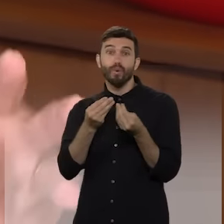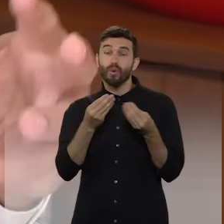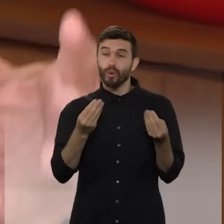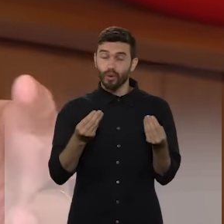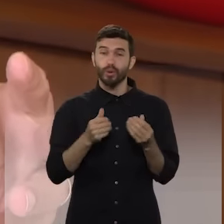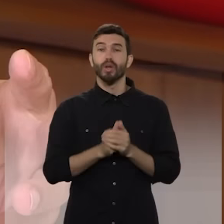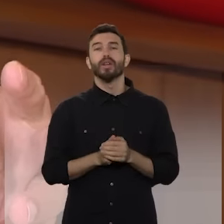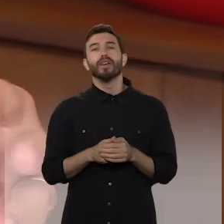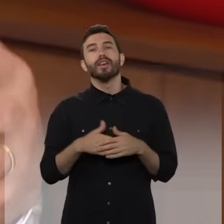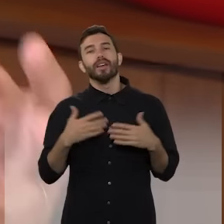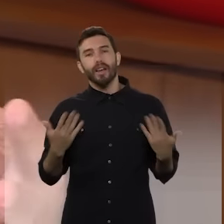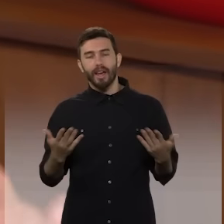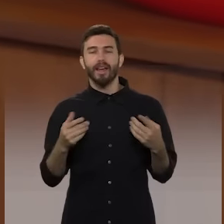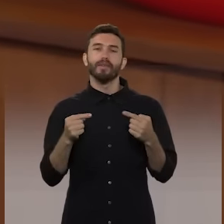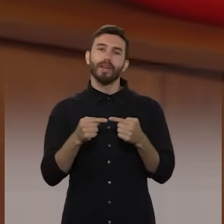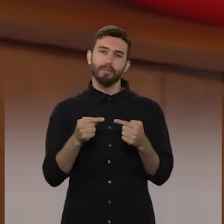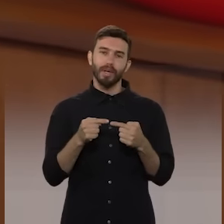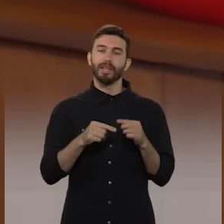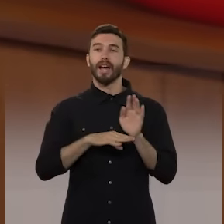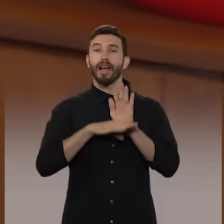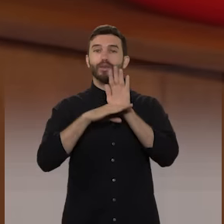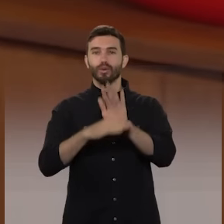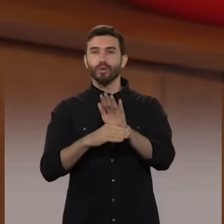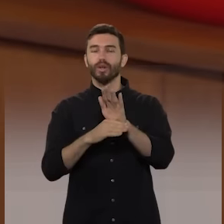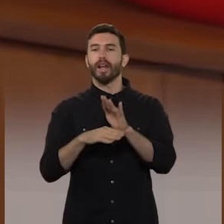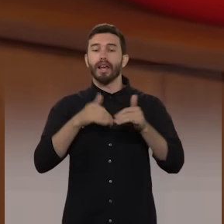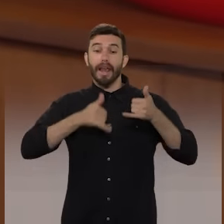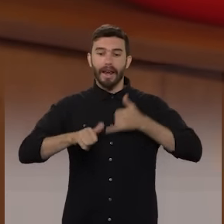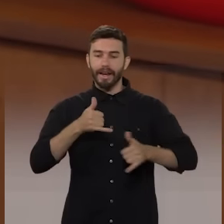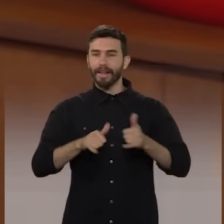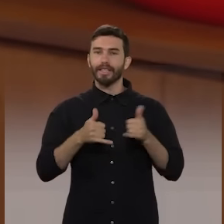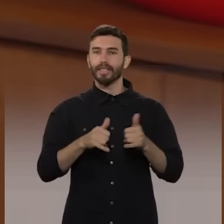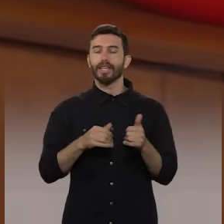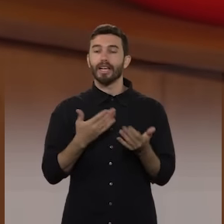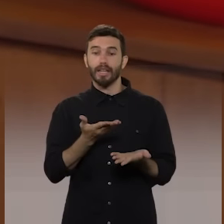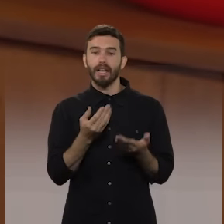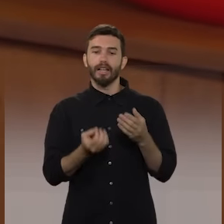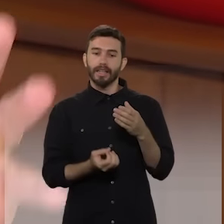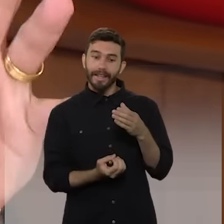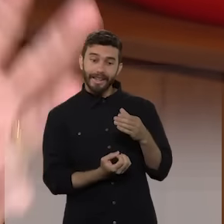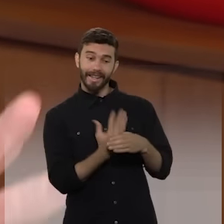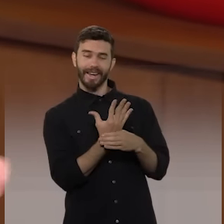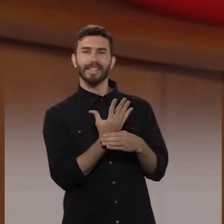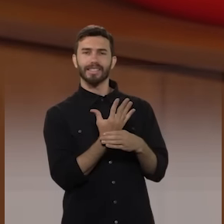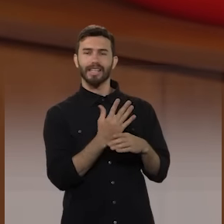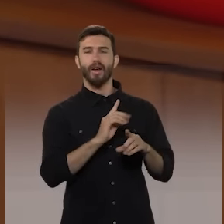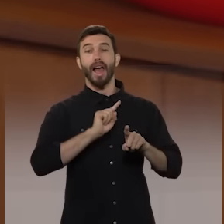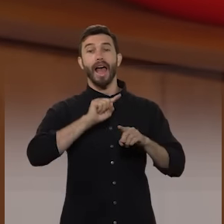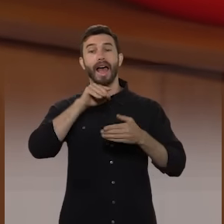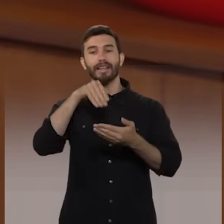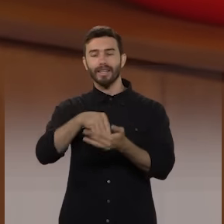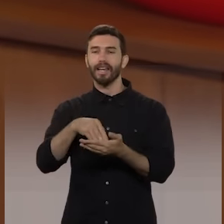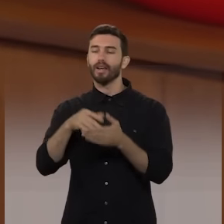que é justamente o que traz a energia da geração até essa preparação para a distribuição.